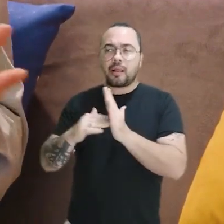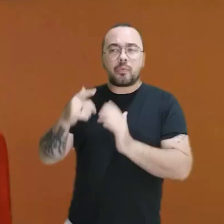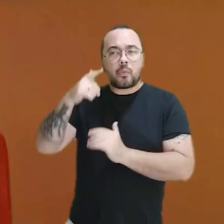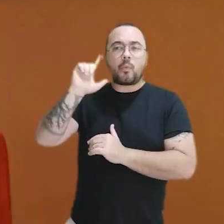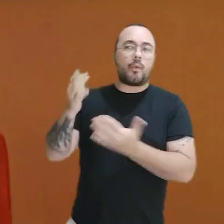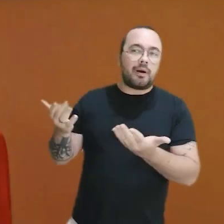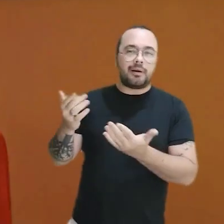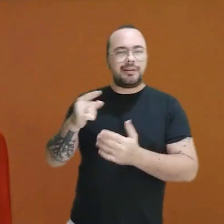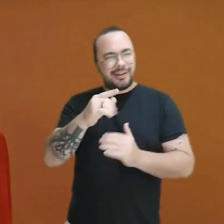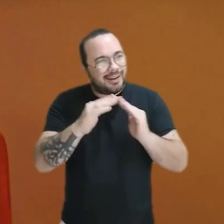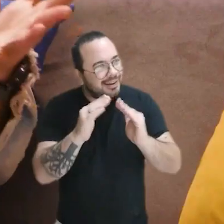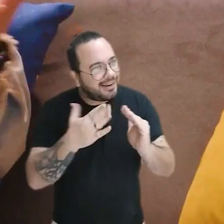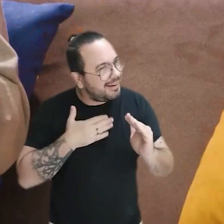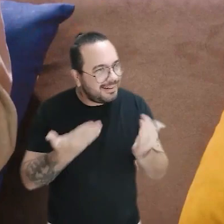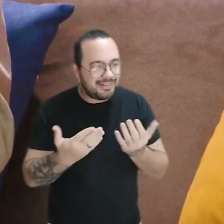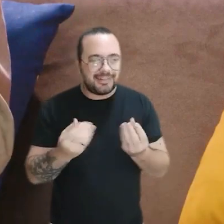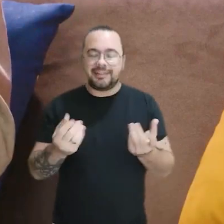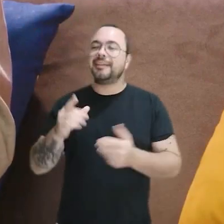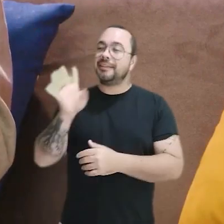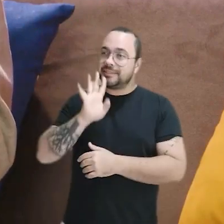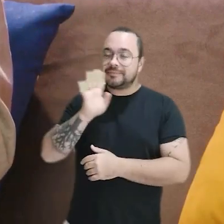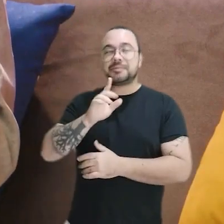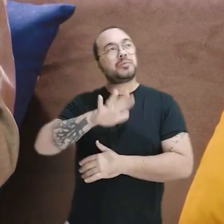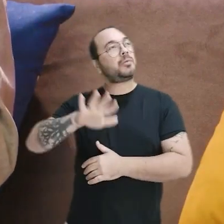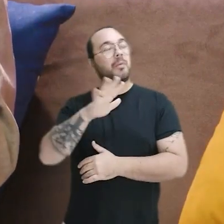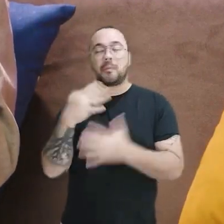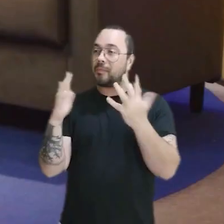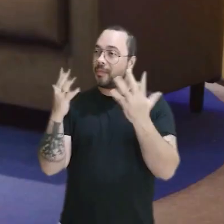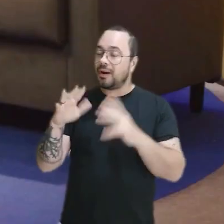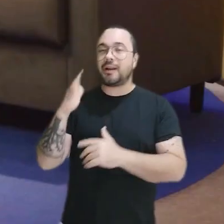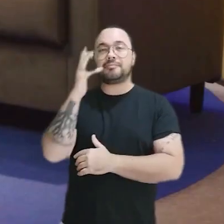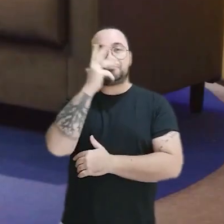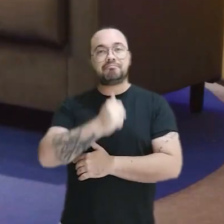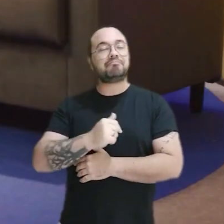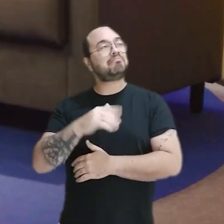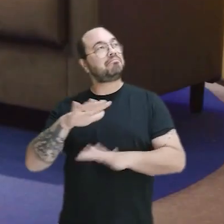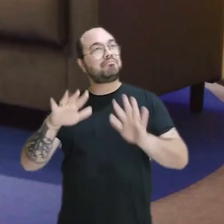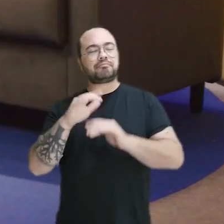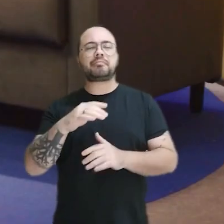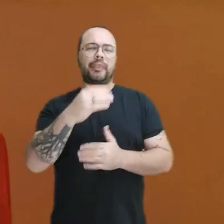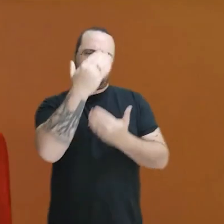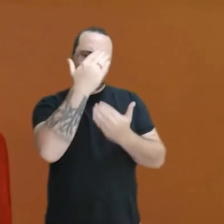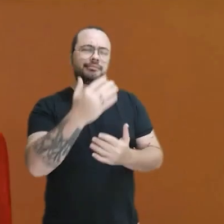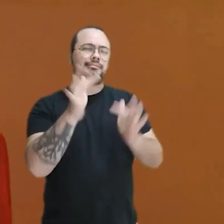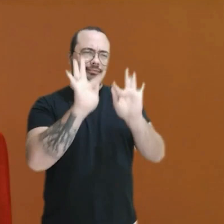Era sua casa. Que coisa legal, parabéns, tá muito legal aqui. Cara, eu fiquei muito feliz que você veio, porque assim,